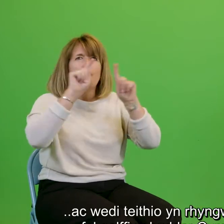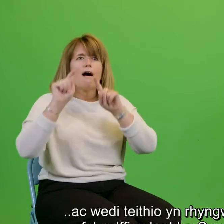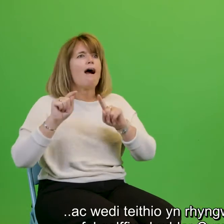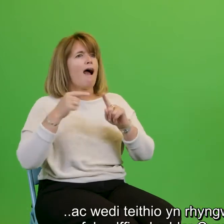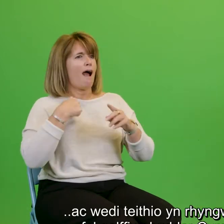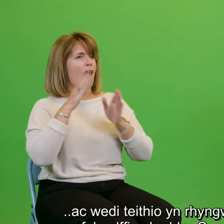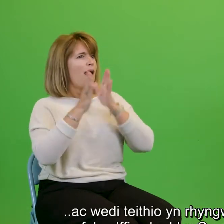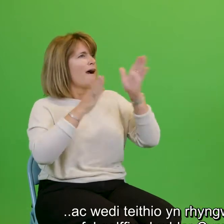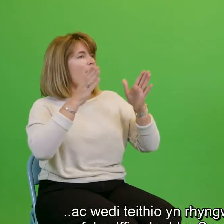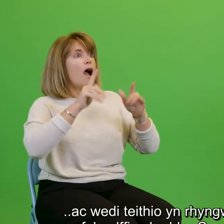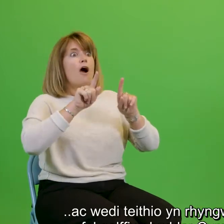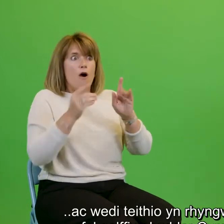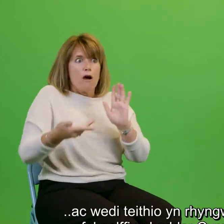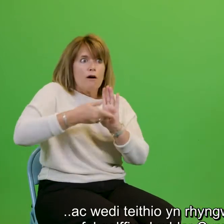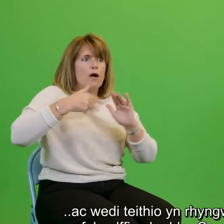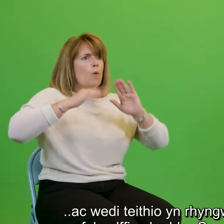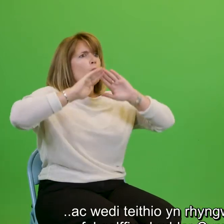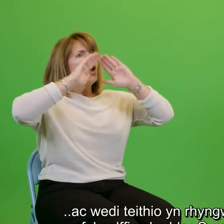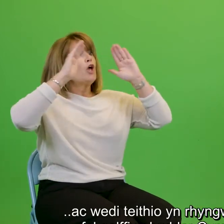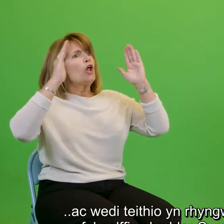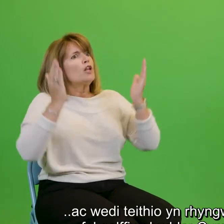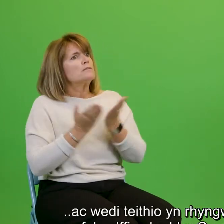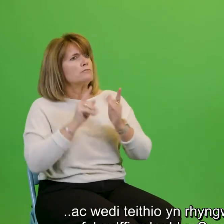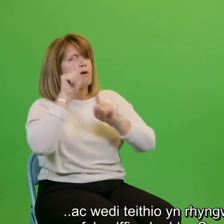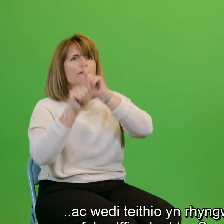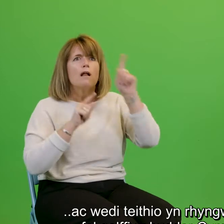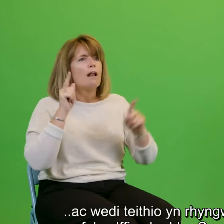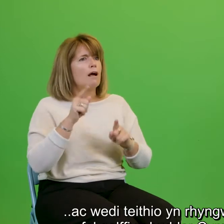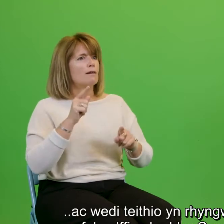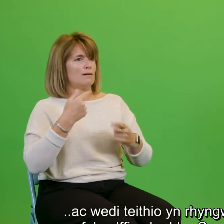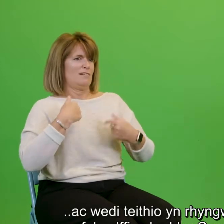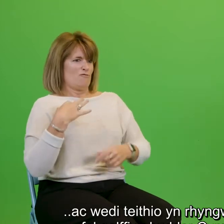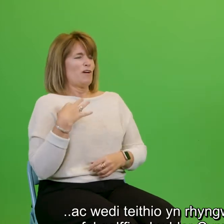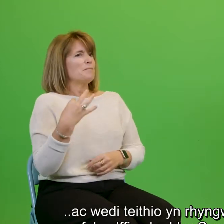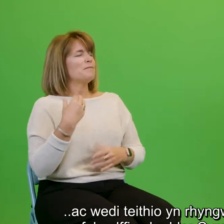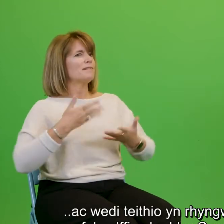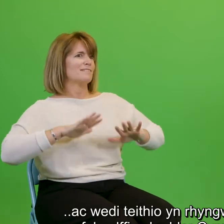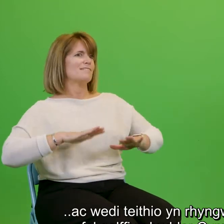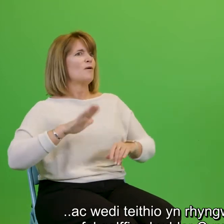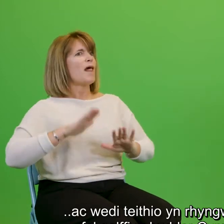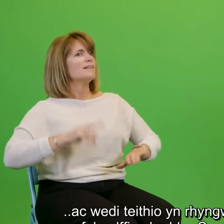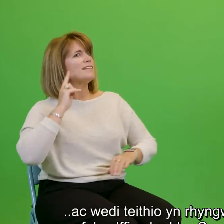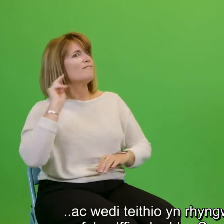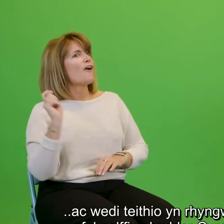..ac wedi teithio yn rhyngwladol fel golffiwr byddar Cymru.